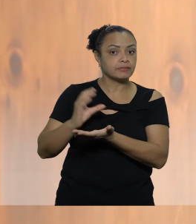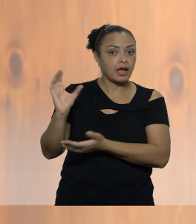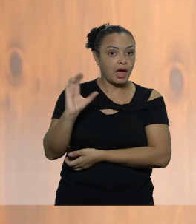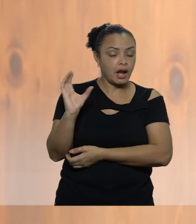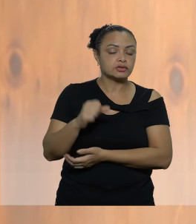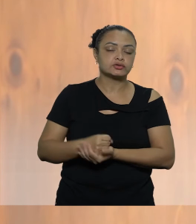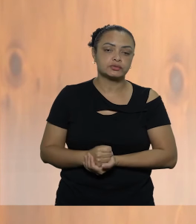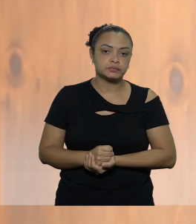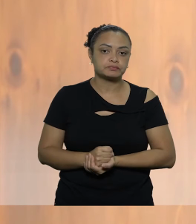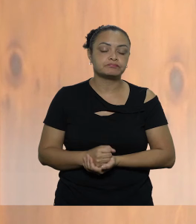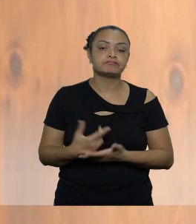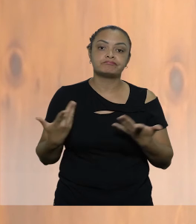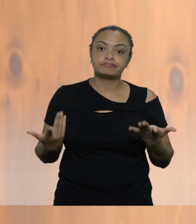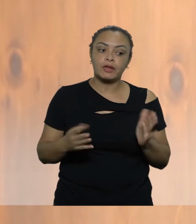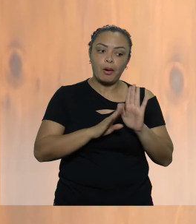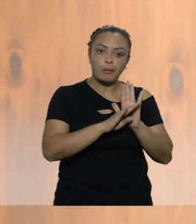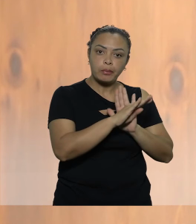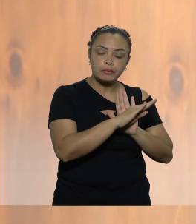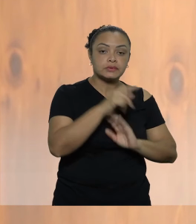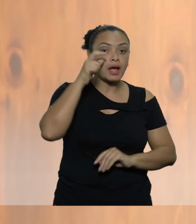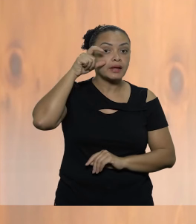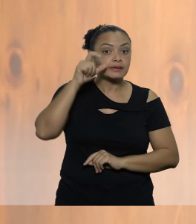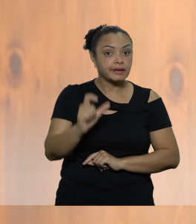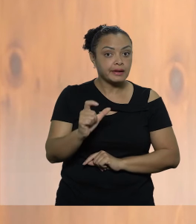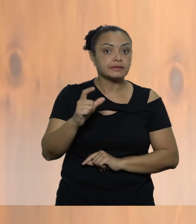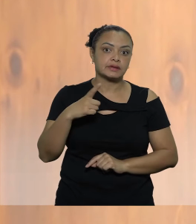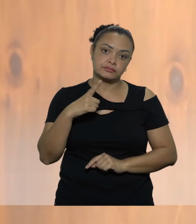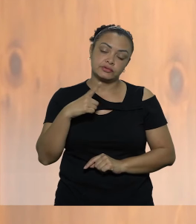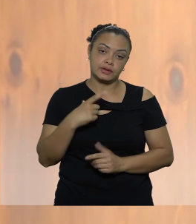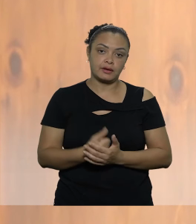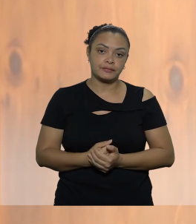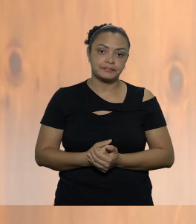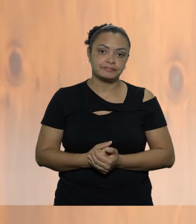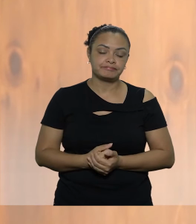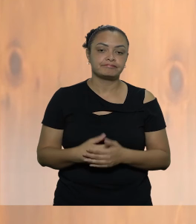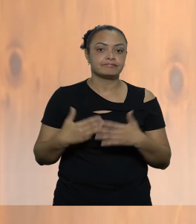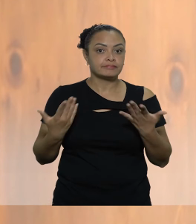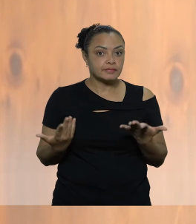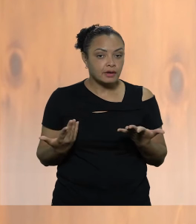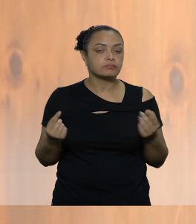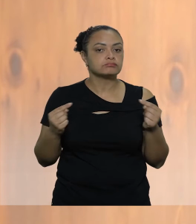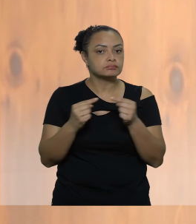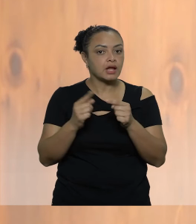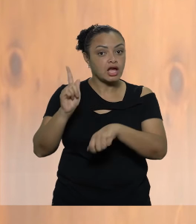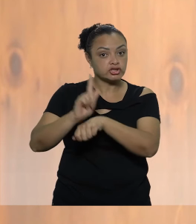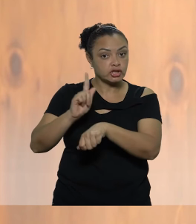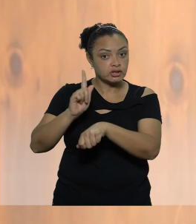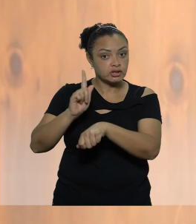se tornam estratégias interessantes para se ter na carteira. Nesse sentido, a gestão ativa e profissional,